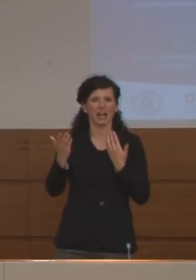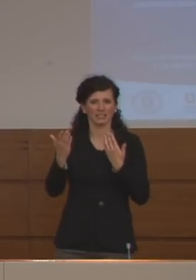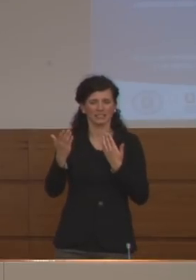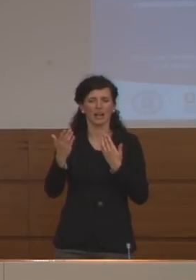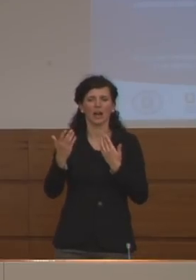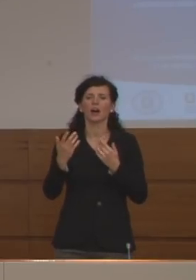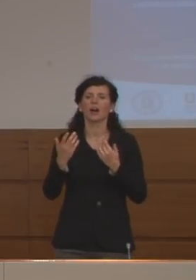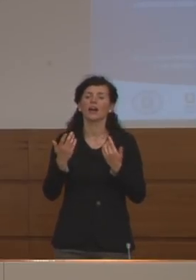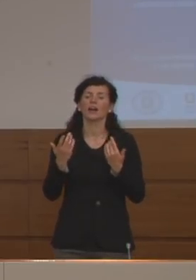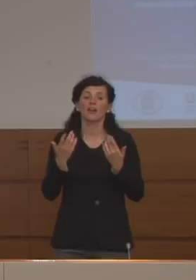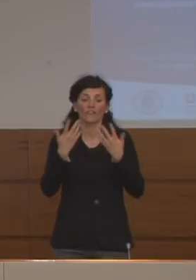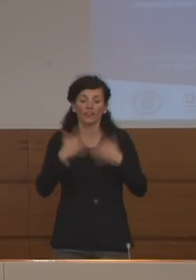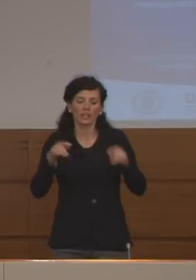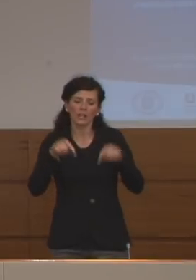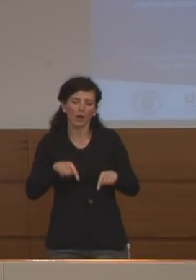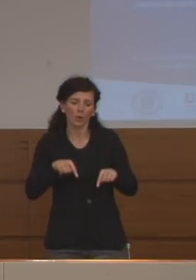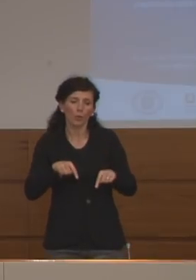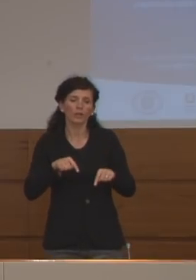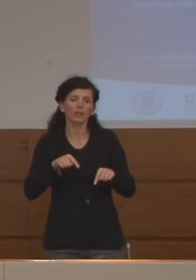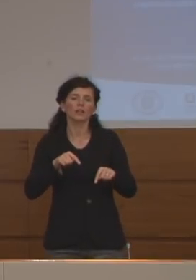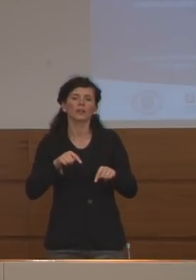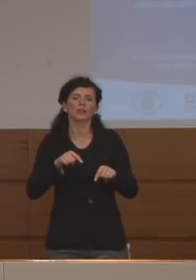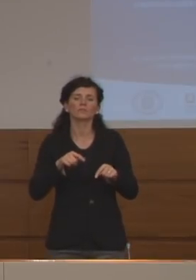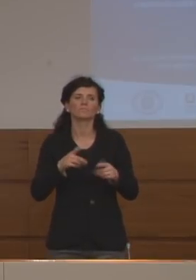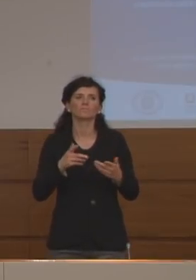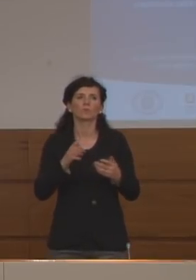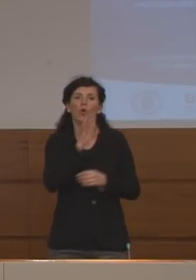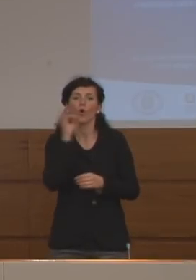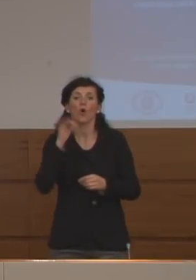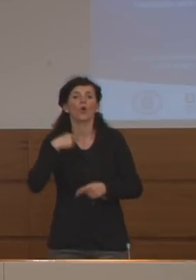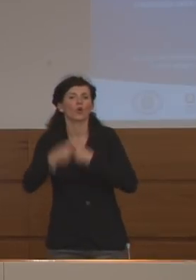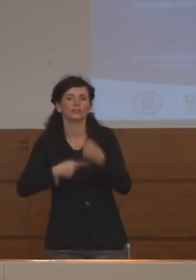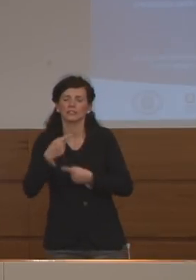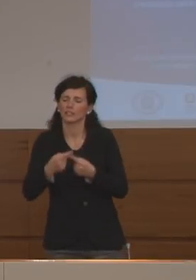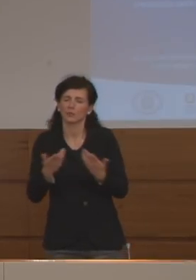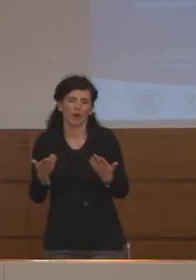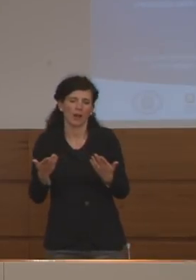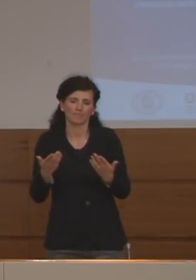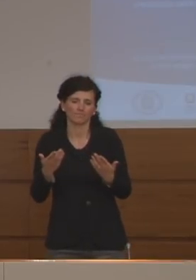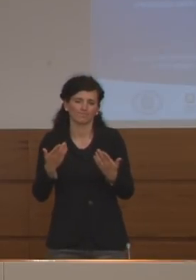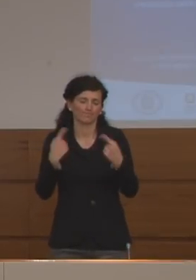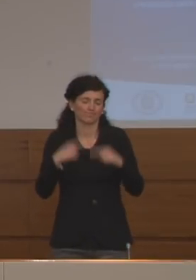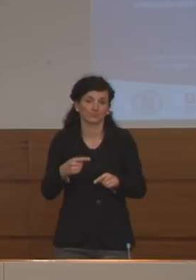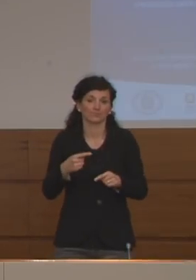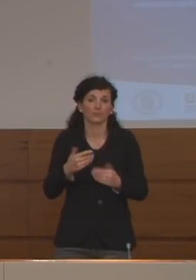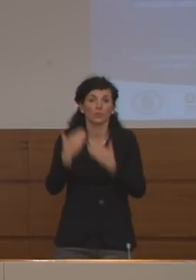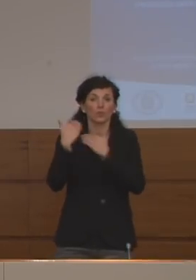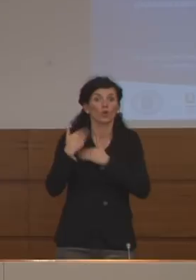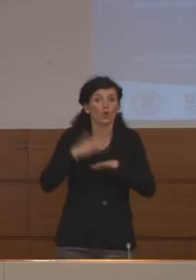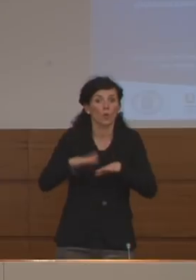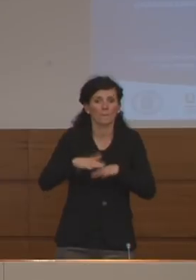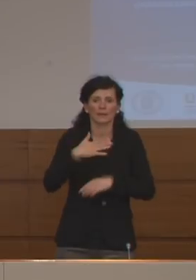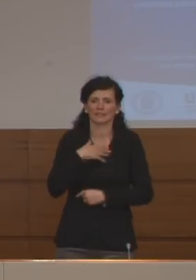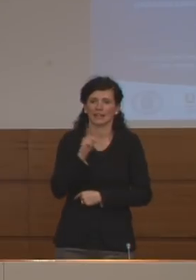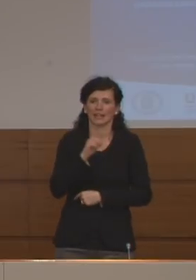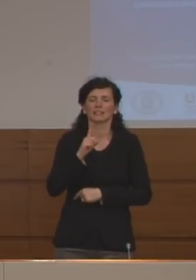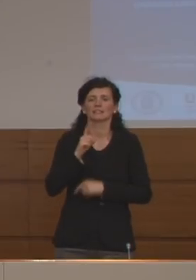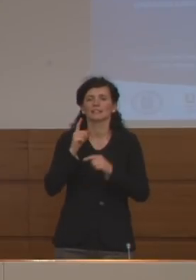evidentemente spetta al Ministro dell'Istruzione e alla